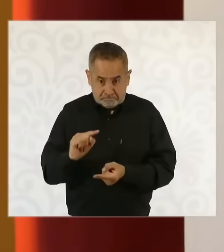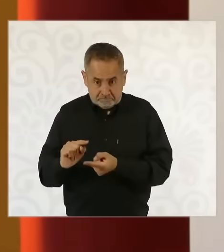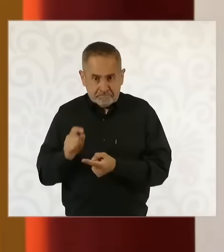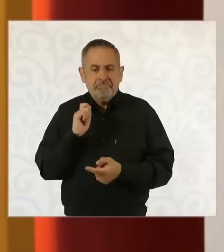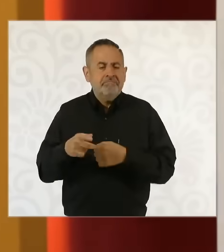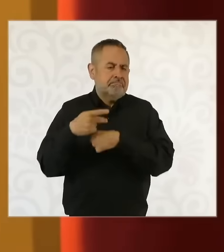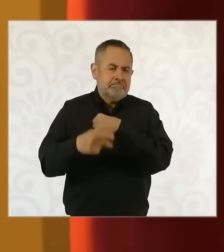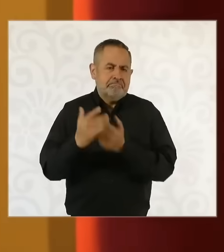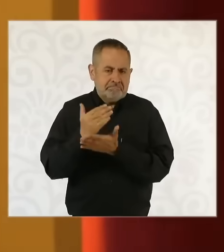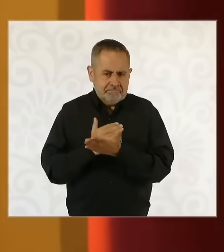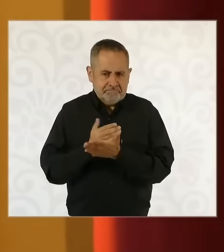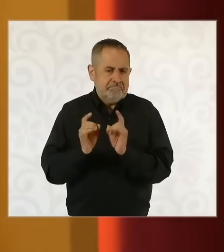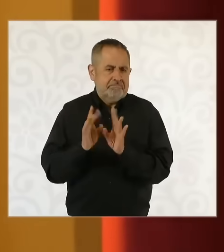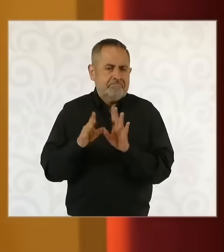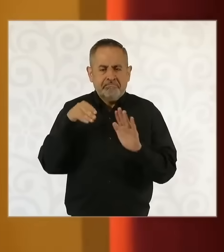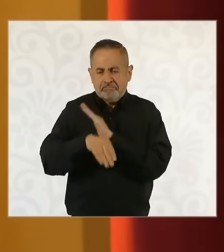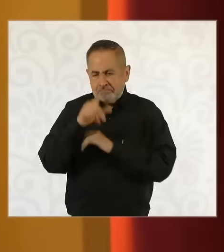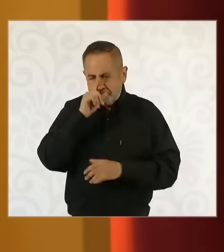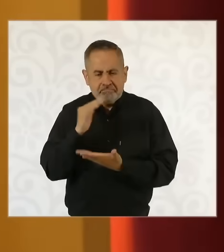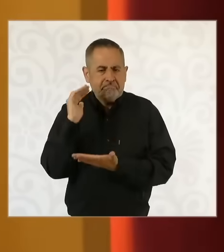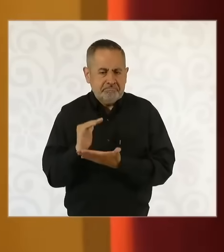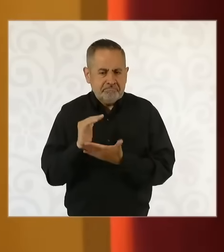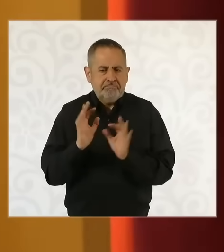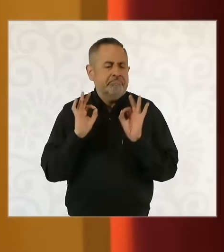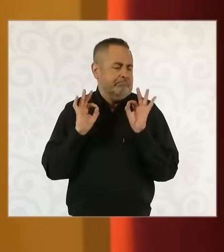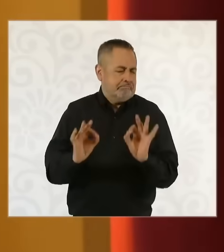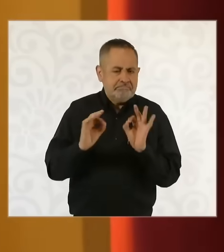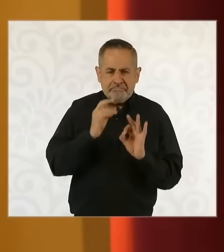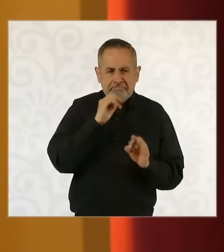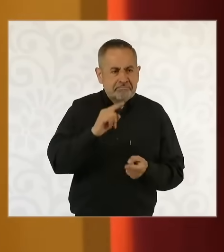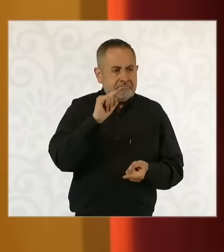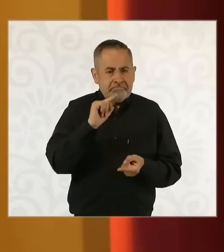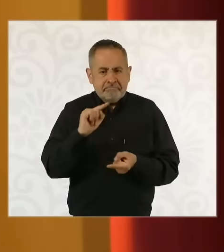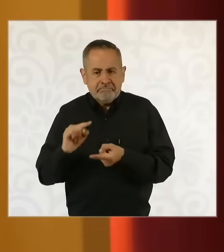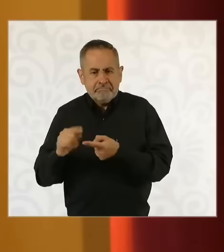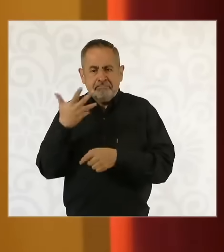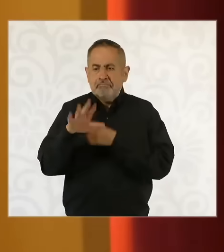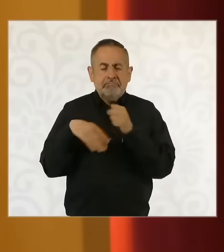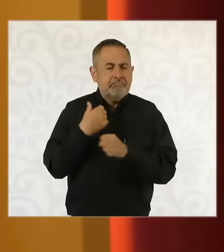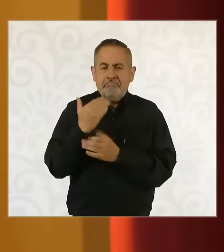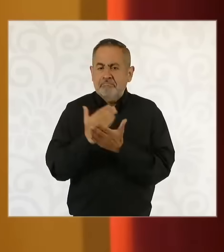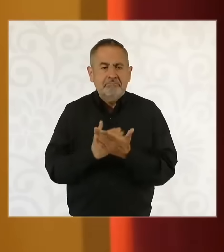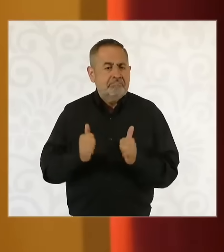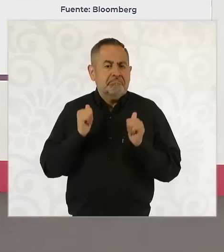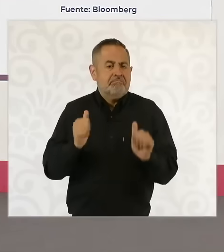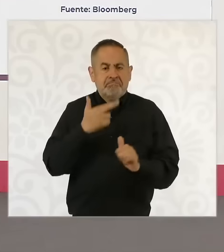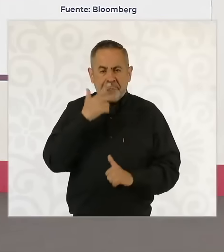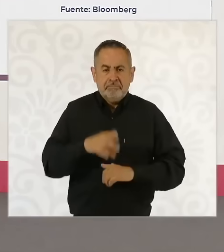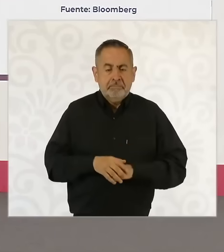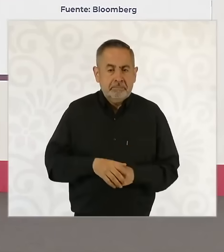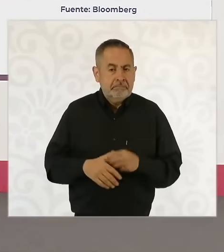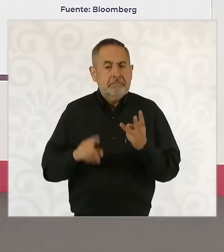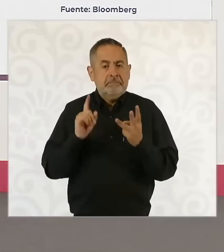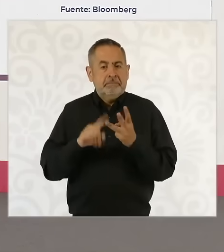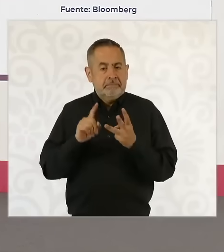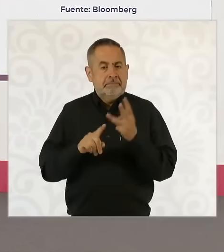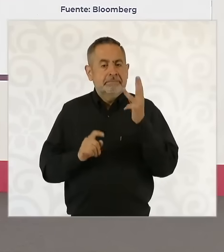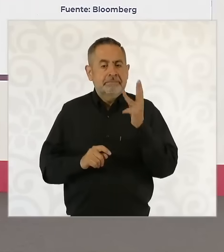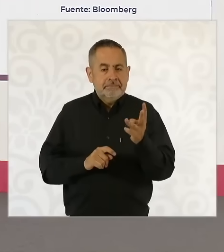percibido está disminuyendo la tasa 10 años adelante y el tercero costo de asegurar la